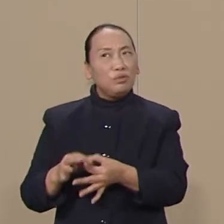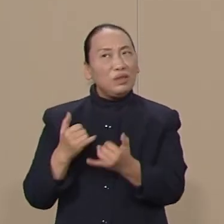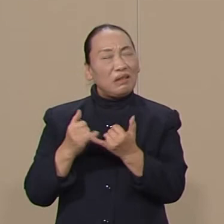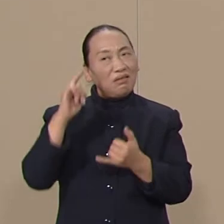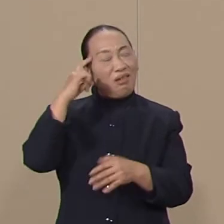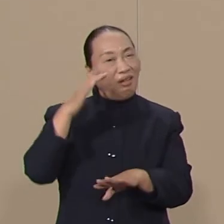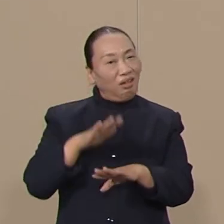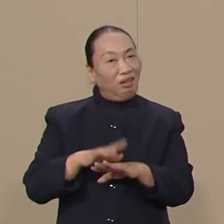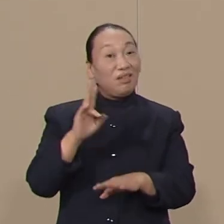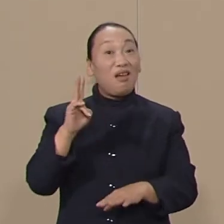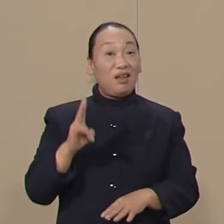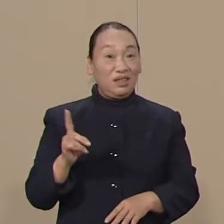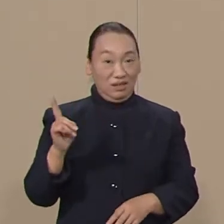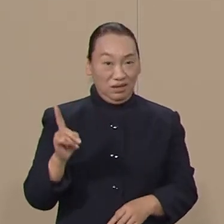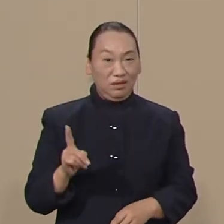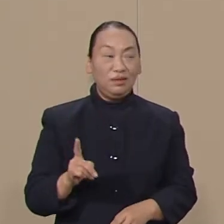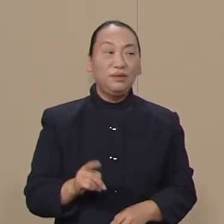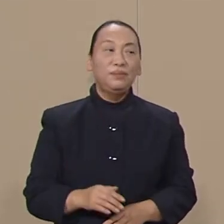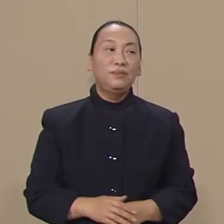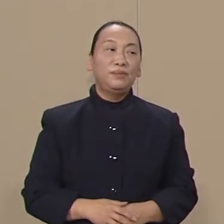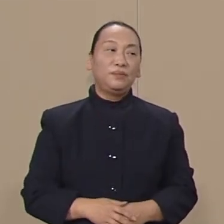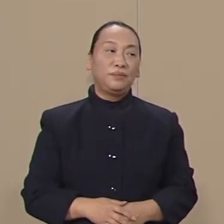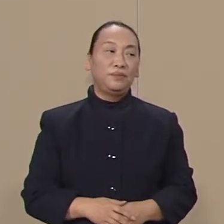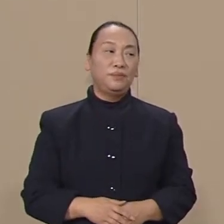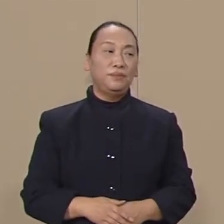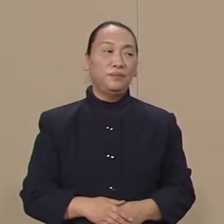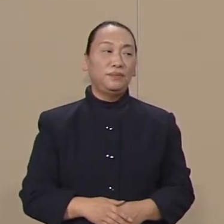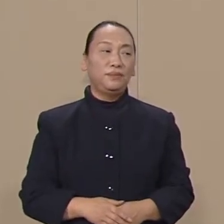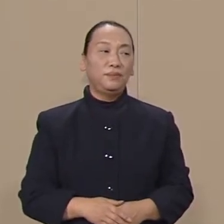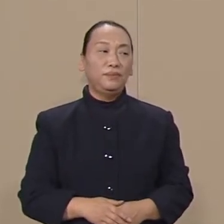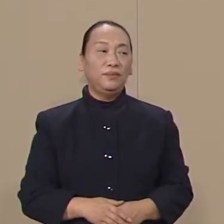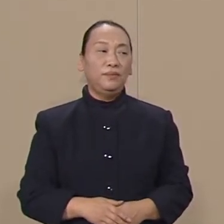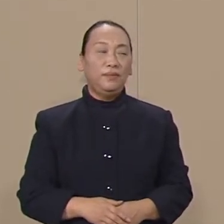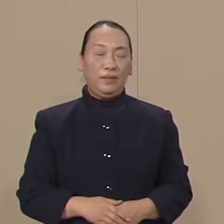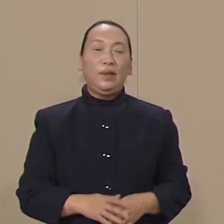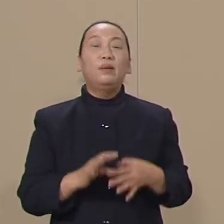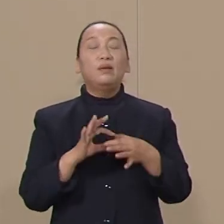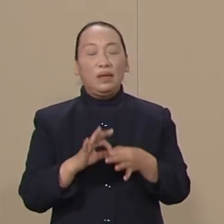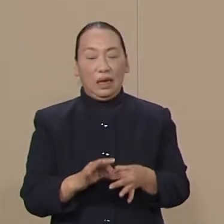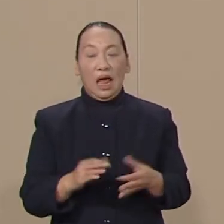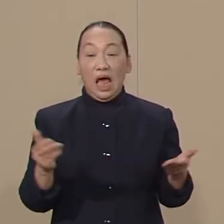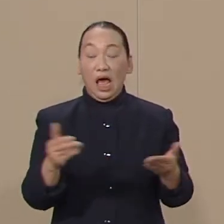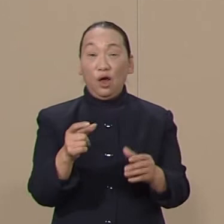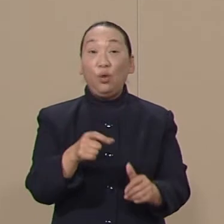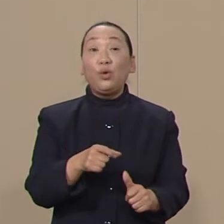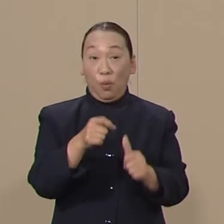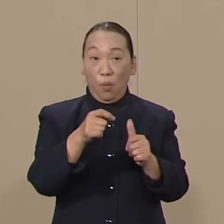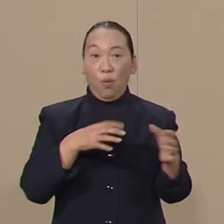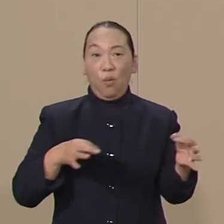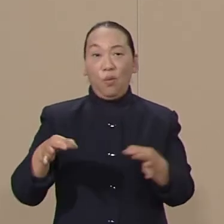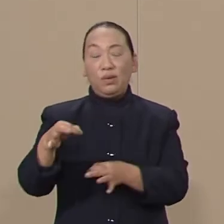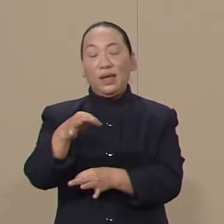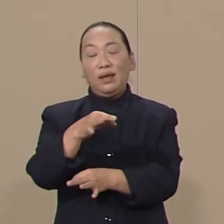そういうことに対して あの… 雇用っていうもの それと経済